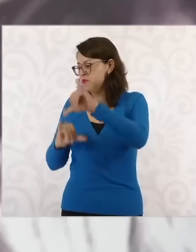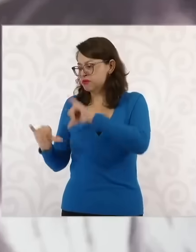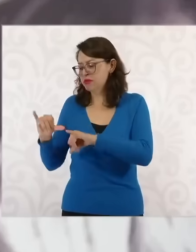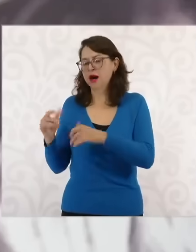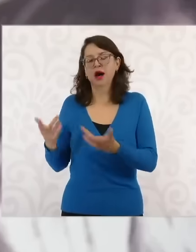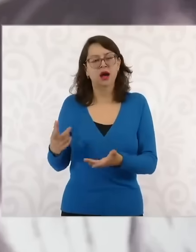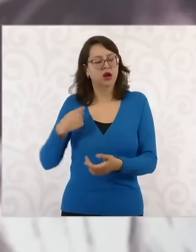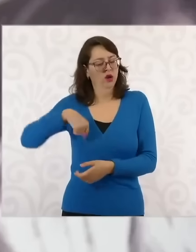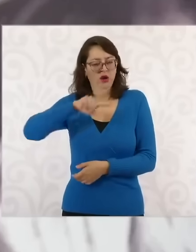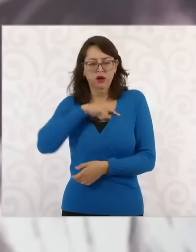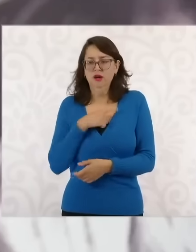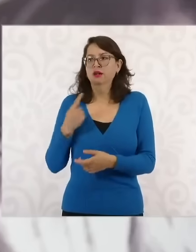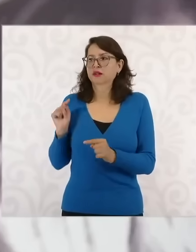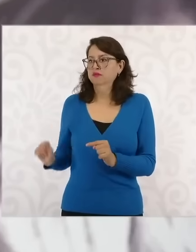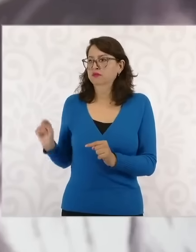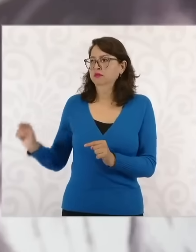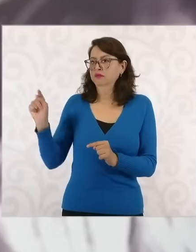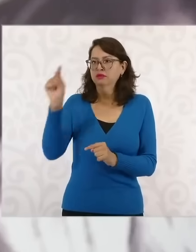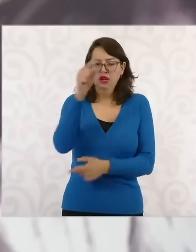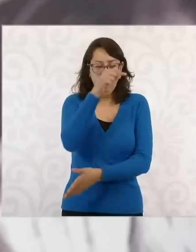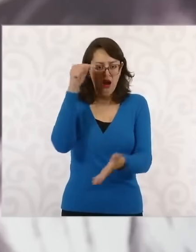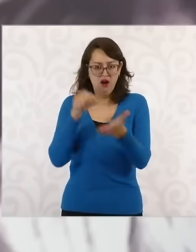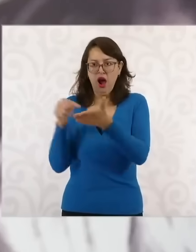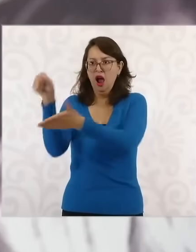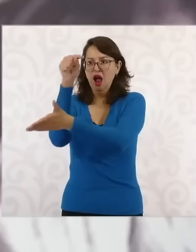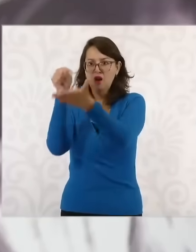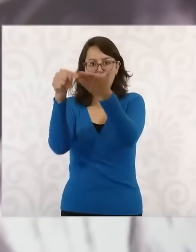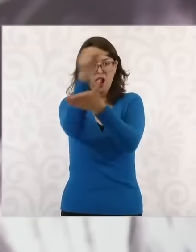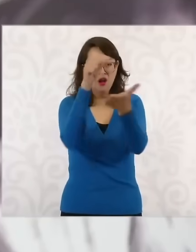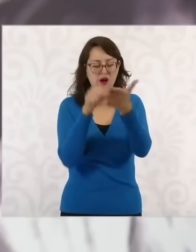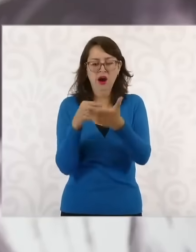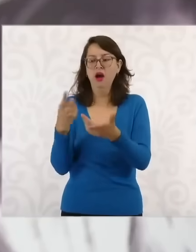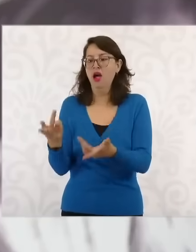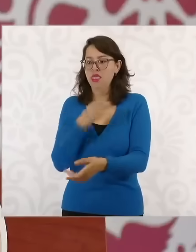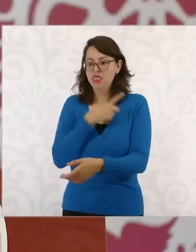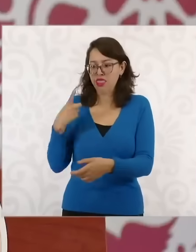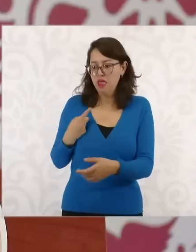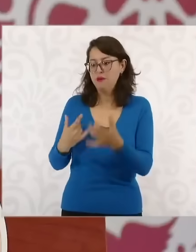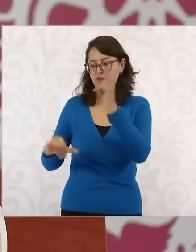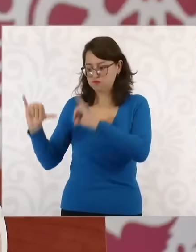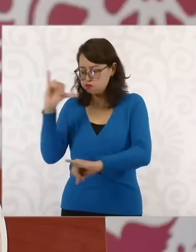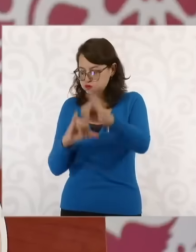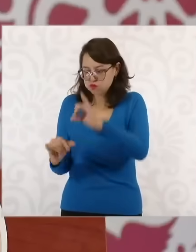de mezclas operando. Son espacios que tienen que ser siempre seguros con una con el equipamiento,